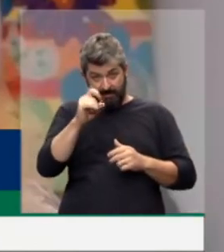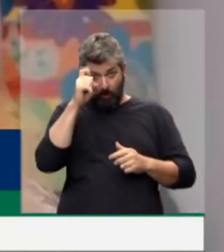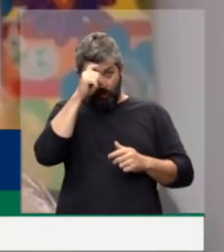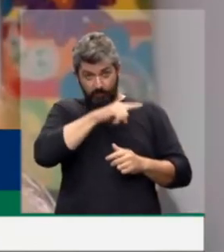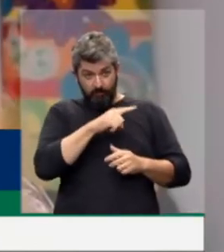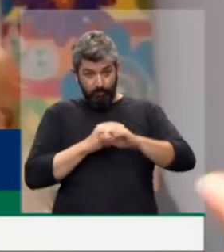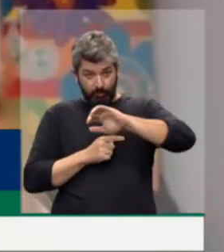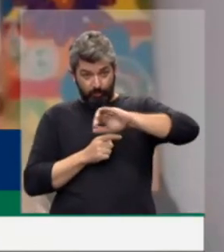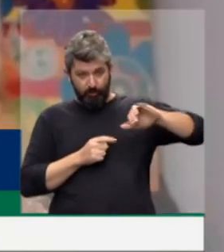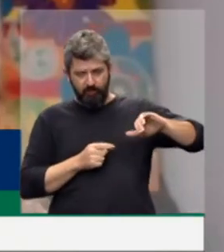POLÊMICA ENORME, PORQUE ENTRA UM TEMA ABSOLUTAMENTE NECESSÁ